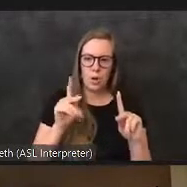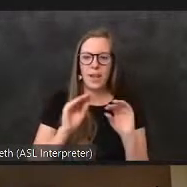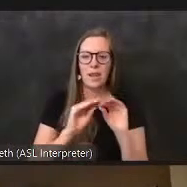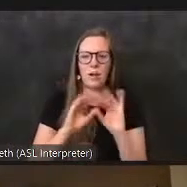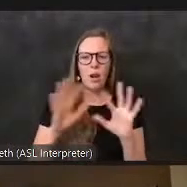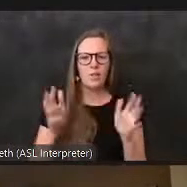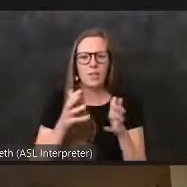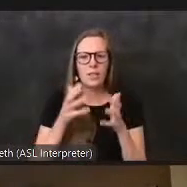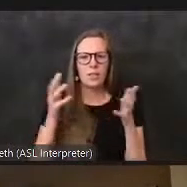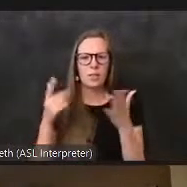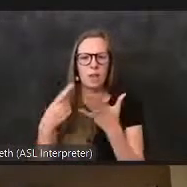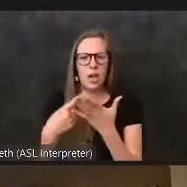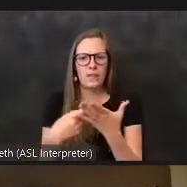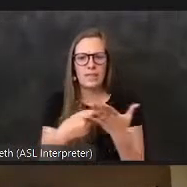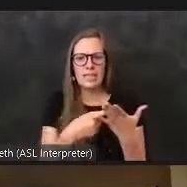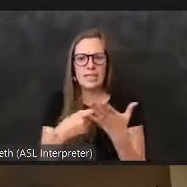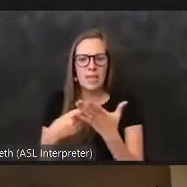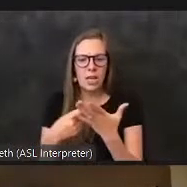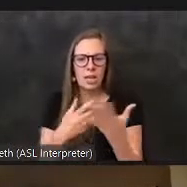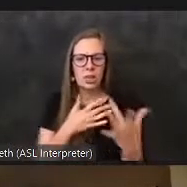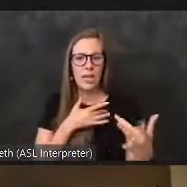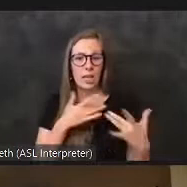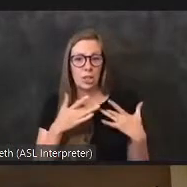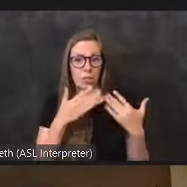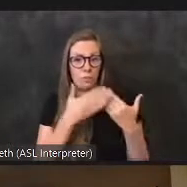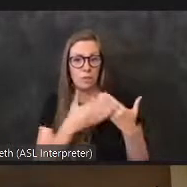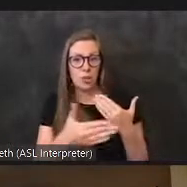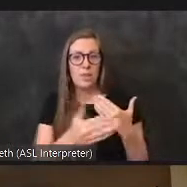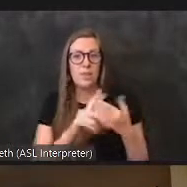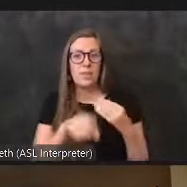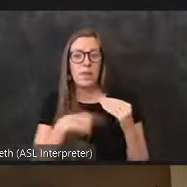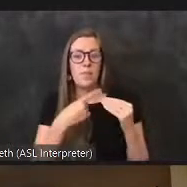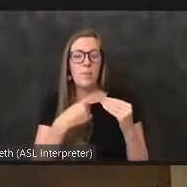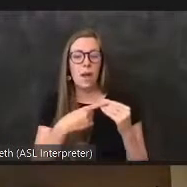Y obviamente había una discusión y preocupación a través de los.